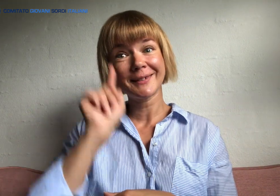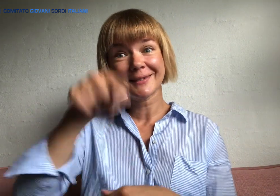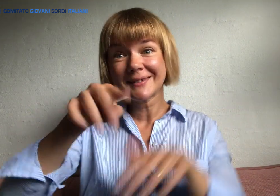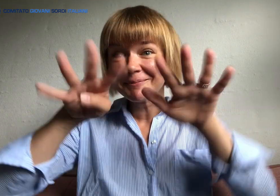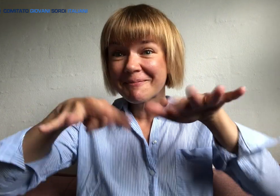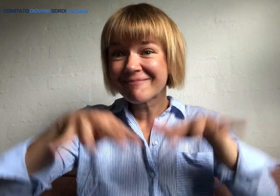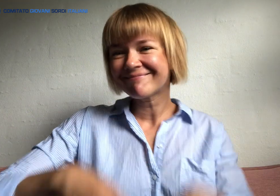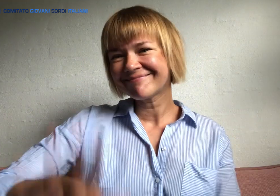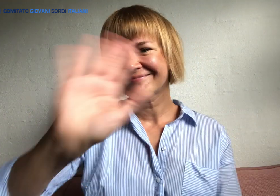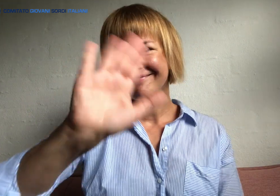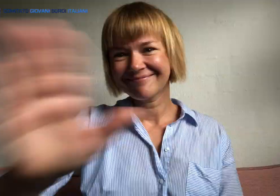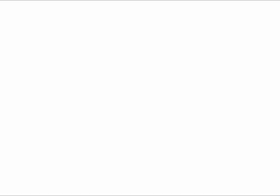Ci vediamo a Settembre! Ciao!